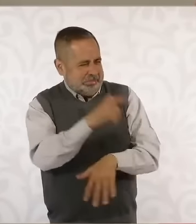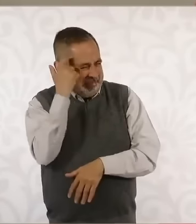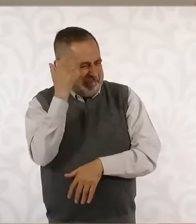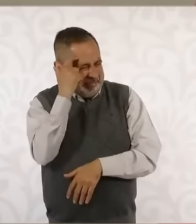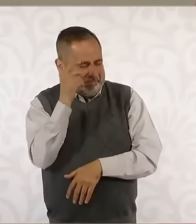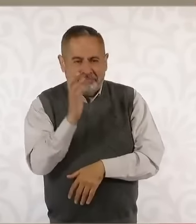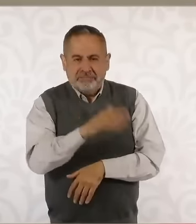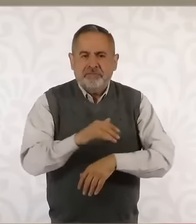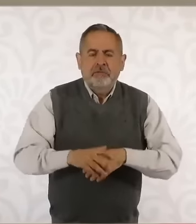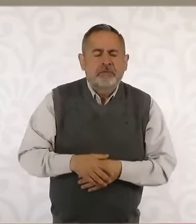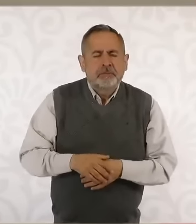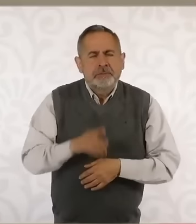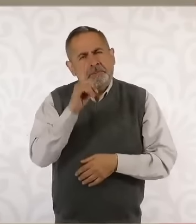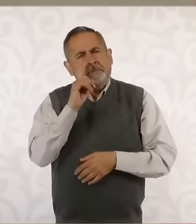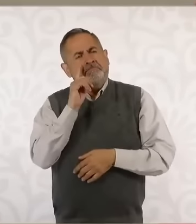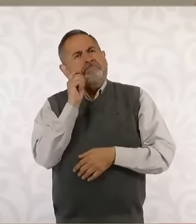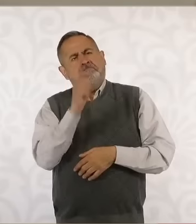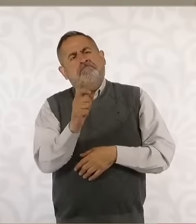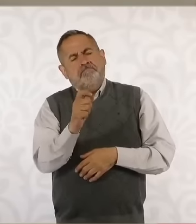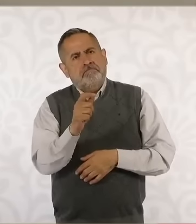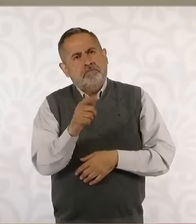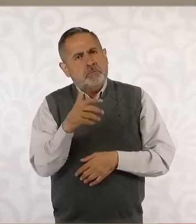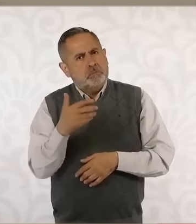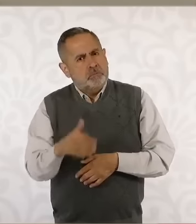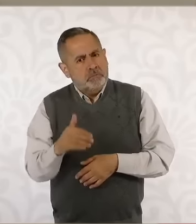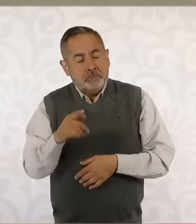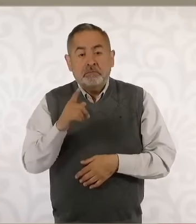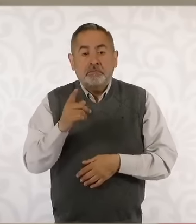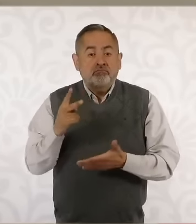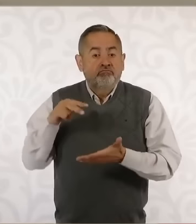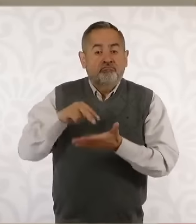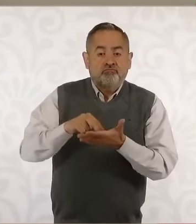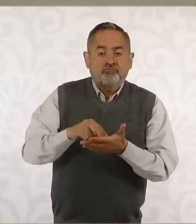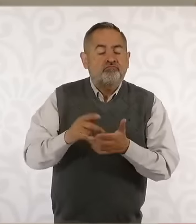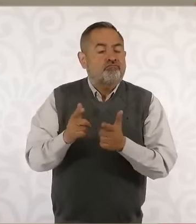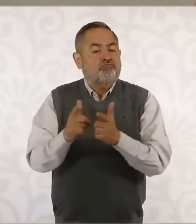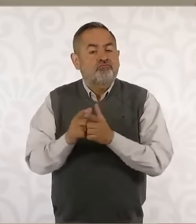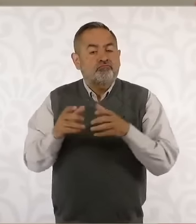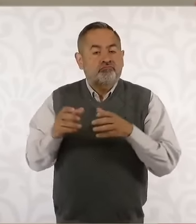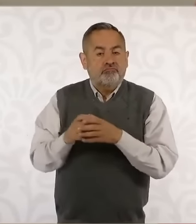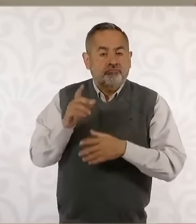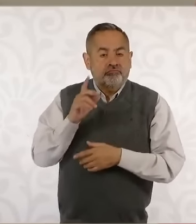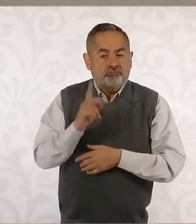la atención un simbolismo. Y es que durante la intervención del grupo parlamentario del PRI, por